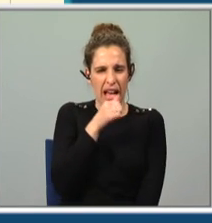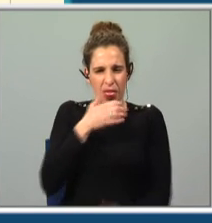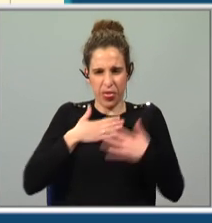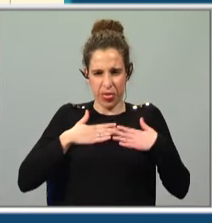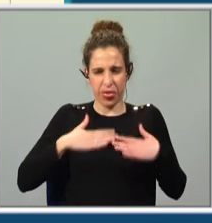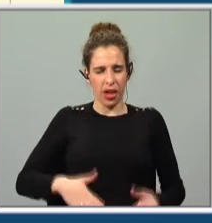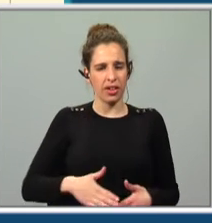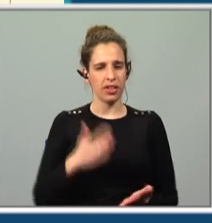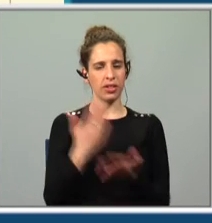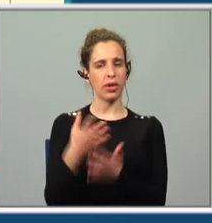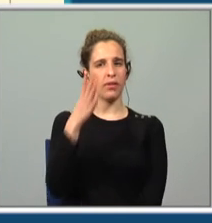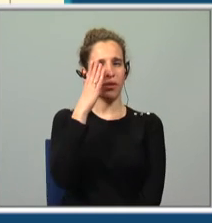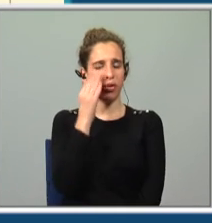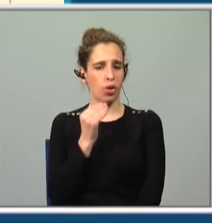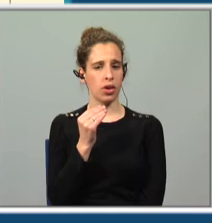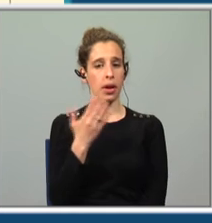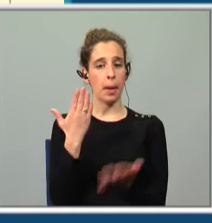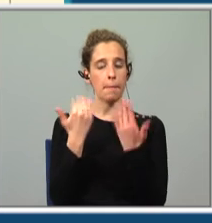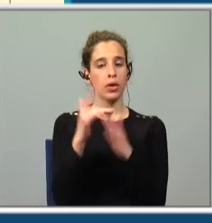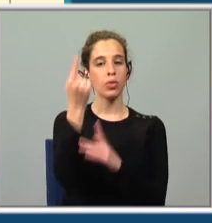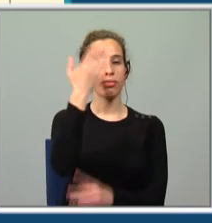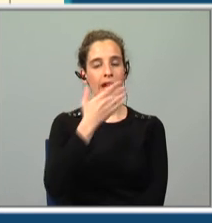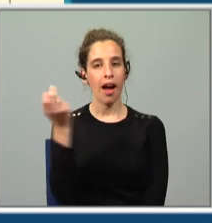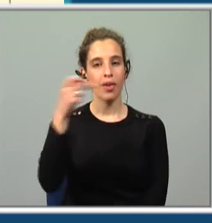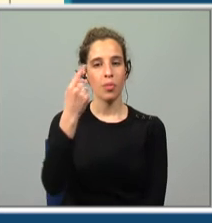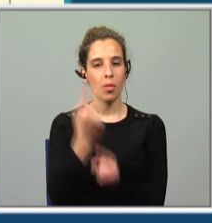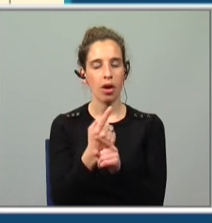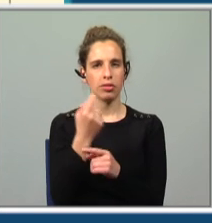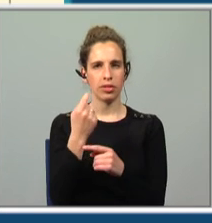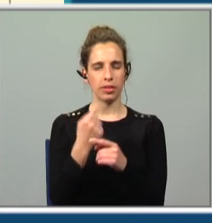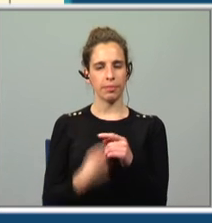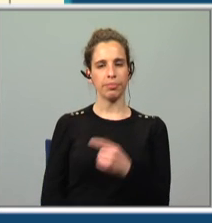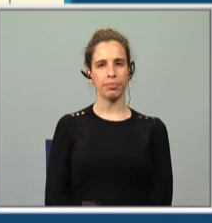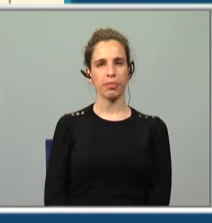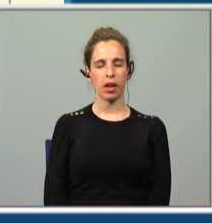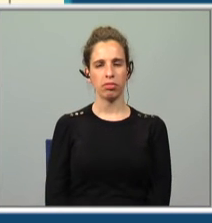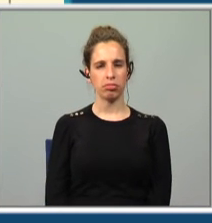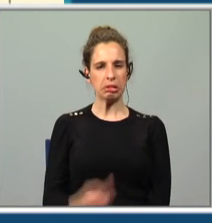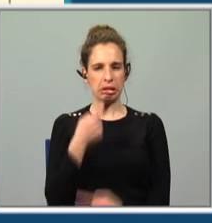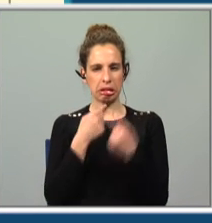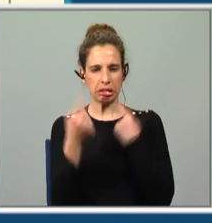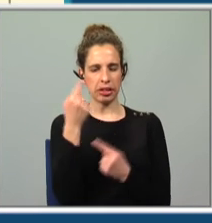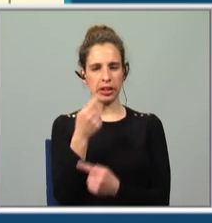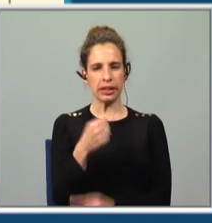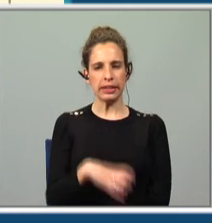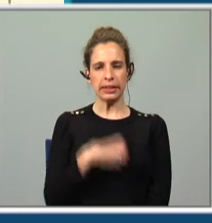vergonhas mas um dia aconteceu uma coisa estranha senti uma comichão no nariz a 恥辱，但有一天發生了什麼事奇怪我覺得鼻子癢